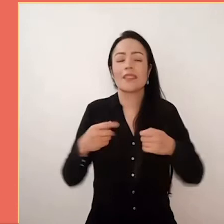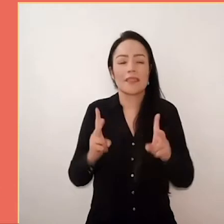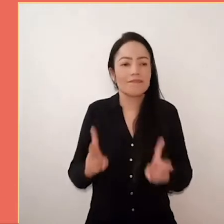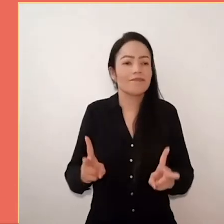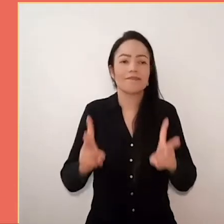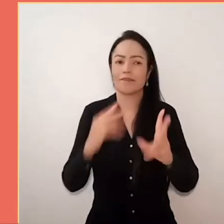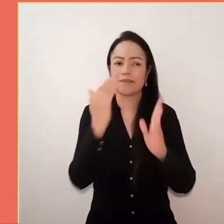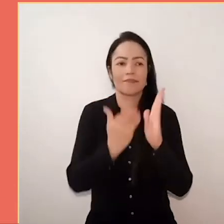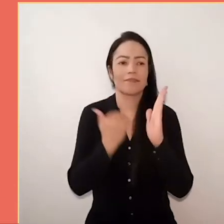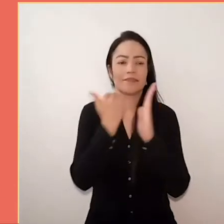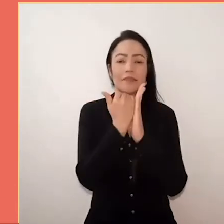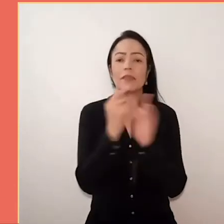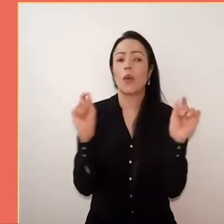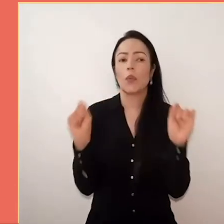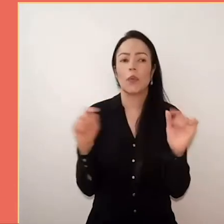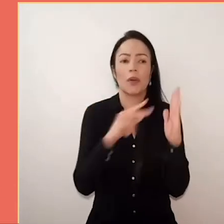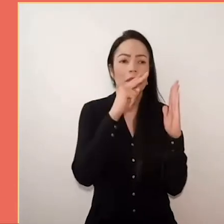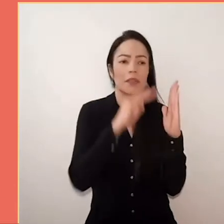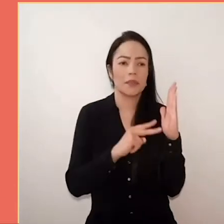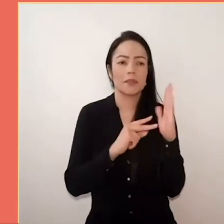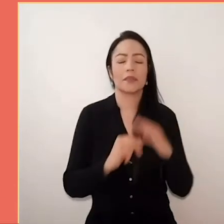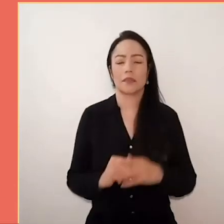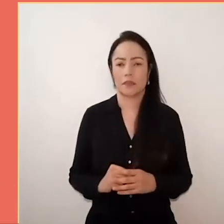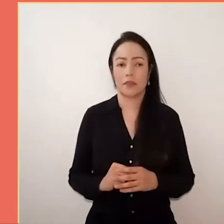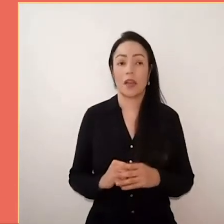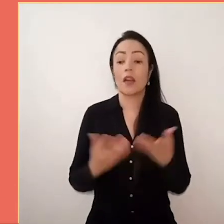Que leitor é esse? Que leitor que eu estou formando?